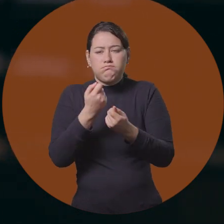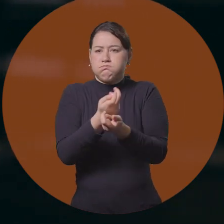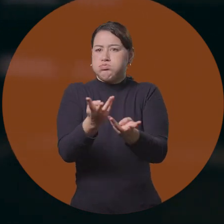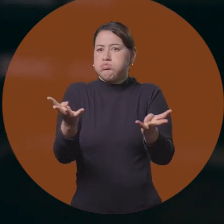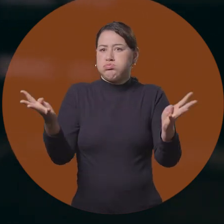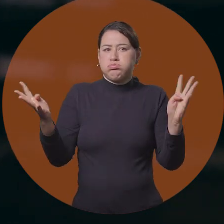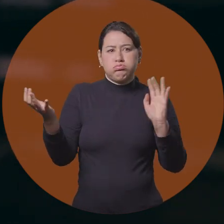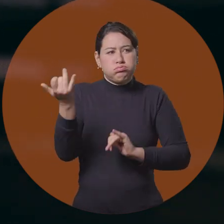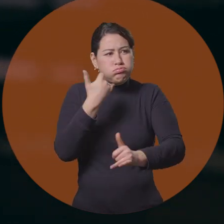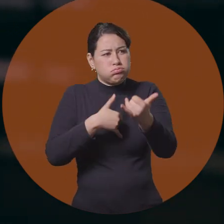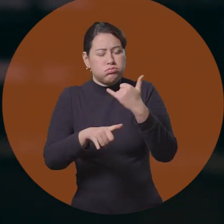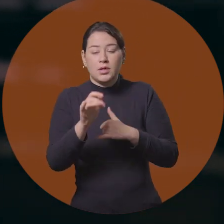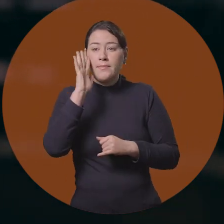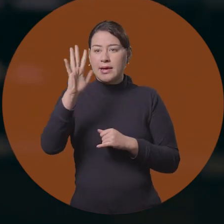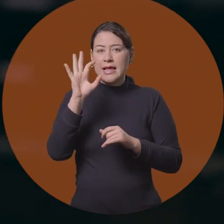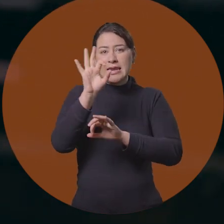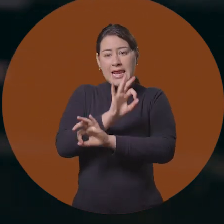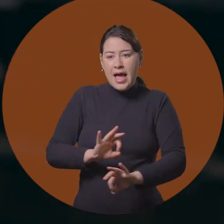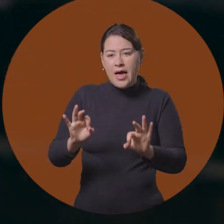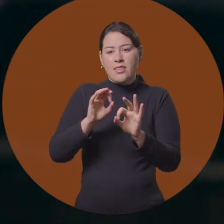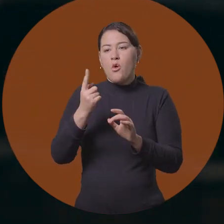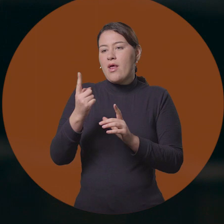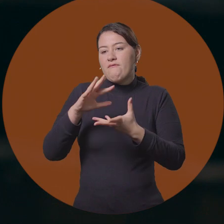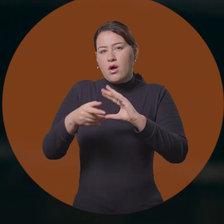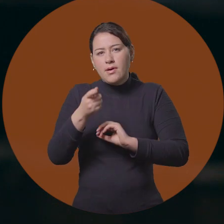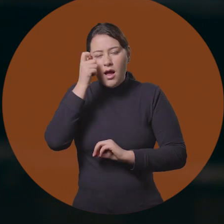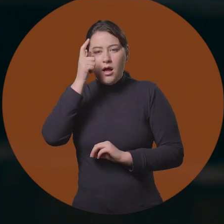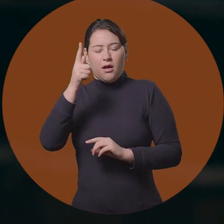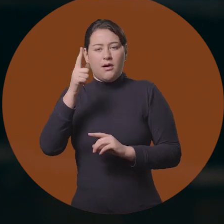y a tantas cosas que si yo no desarrollo una capacidad de espíritu crítico